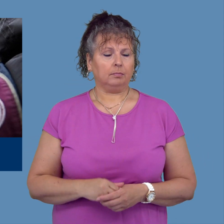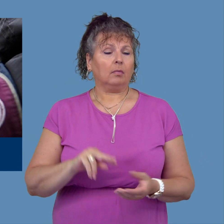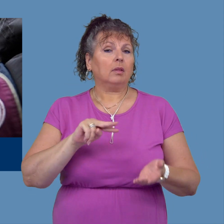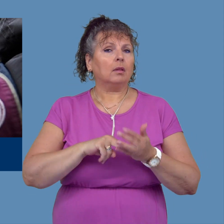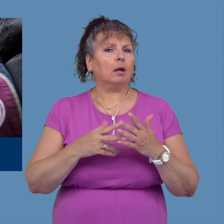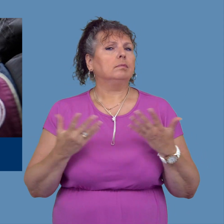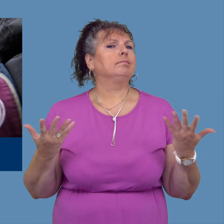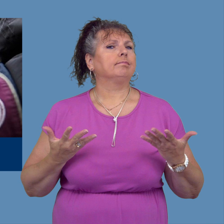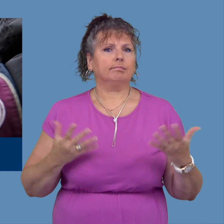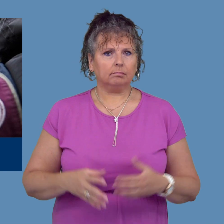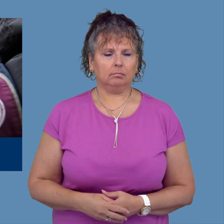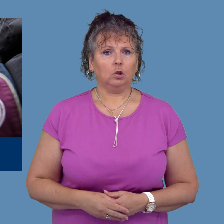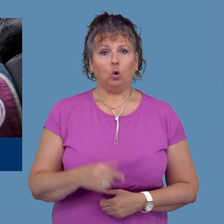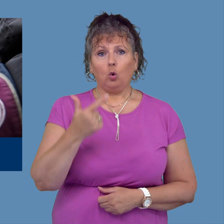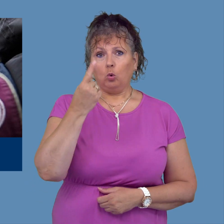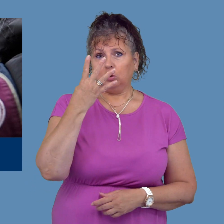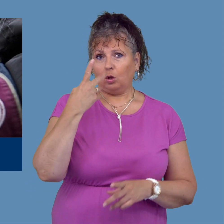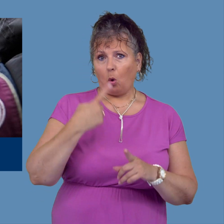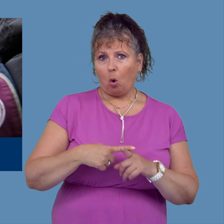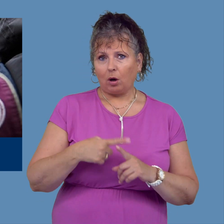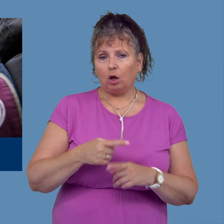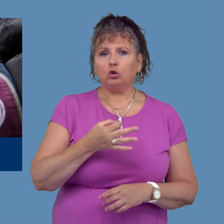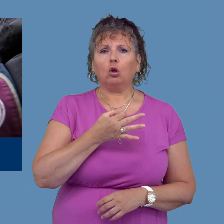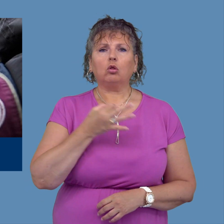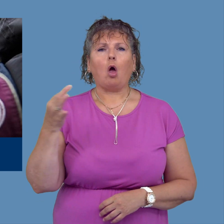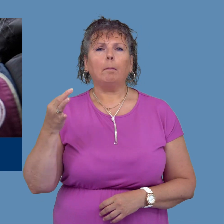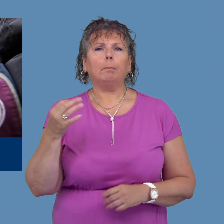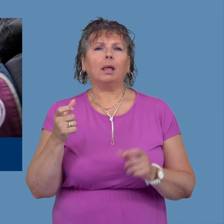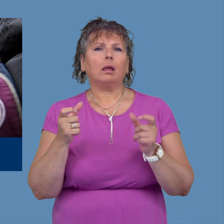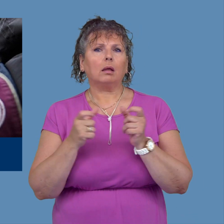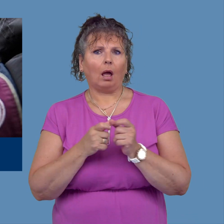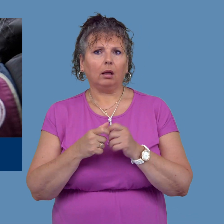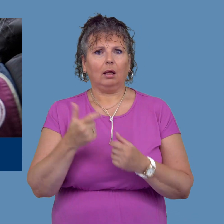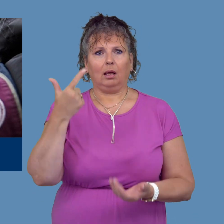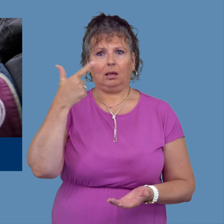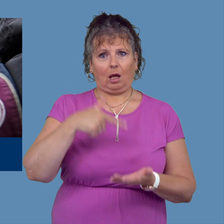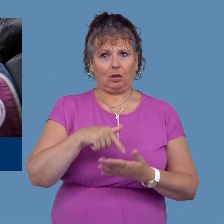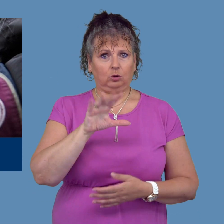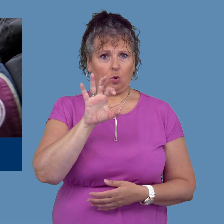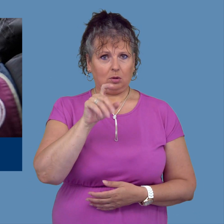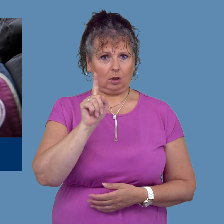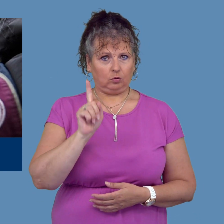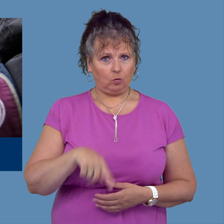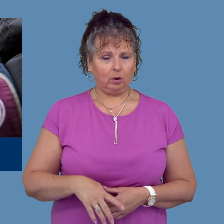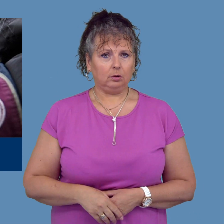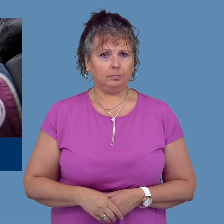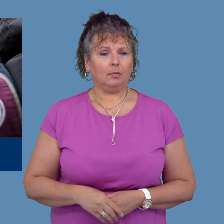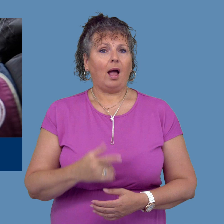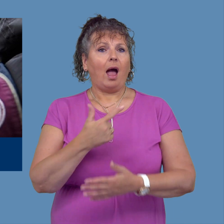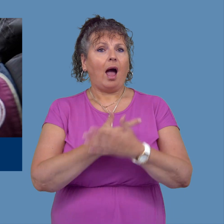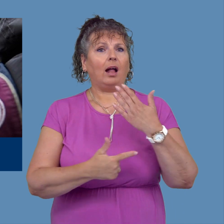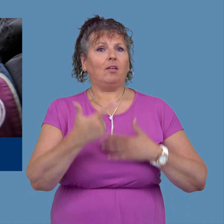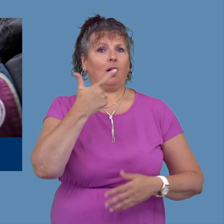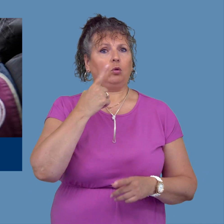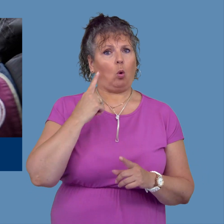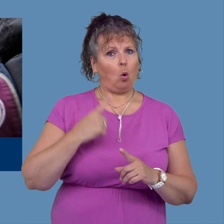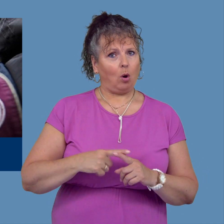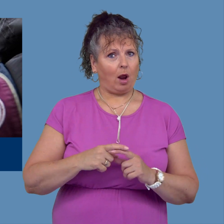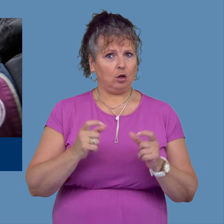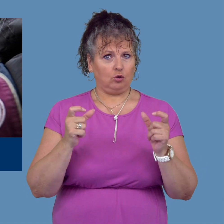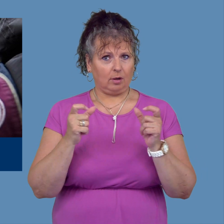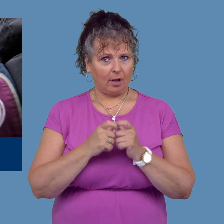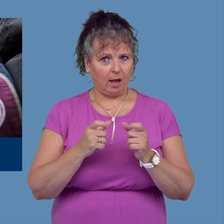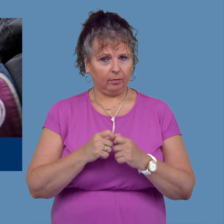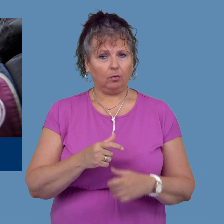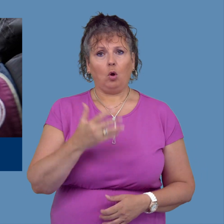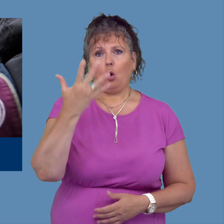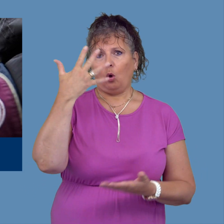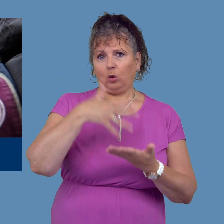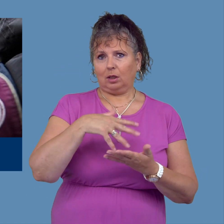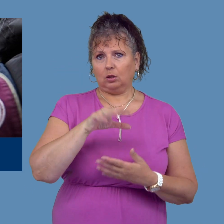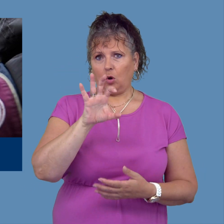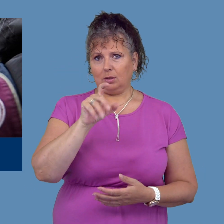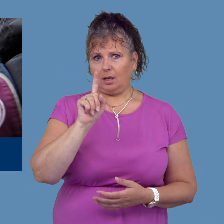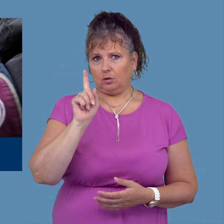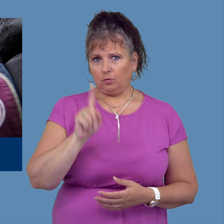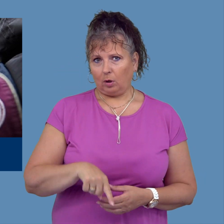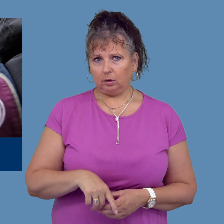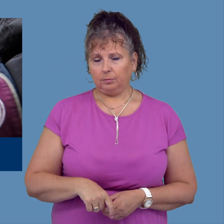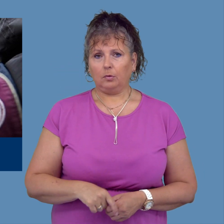A terv szerint a 24 órás napijegy 2.500 Ft, a 72 órás jegy pedig 5.500 Ft lenne.